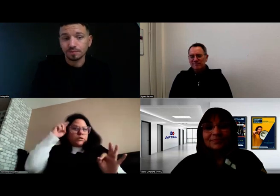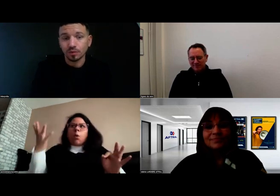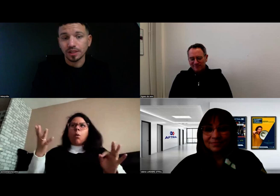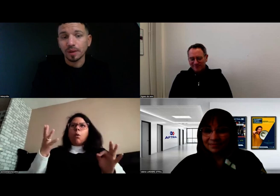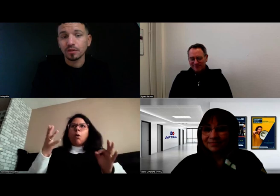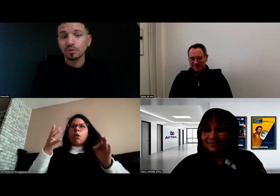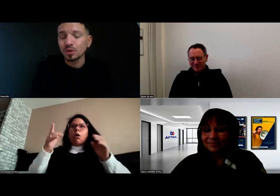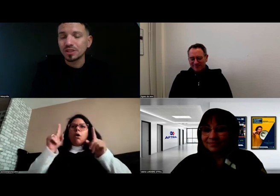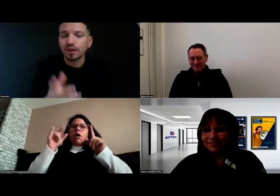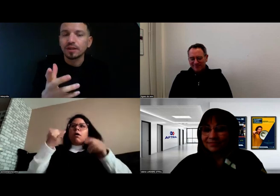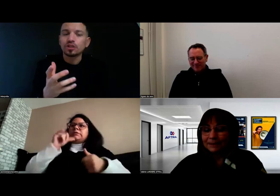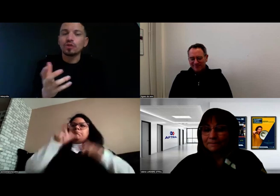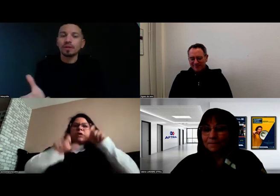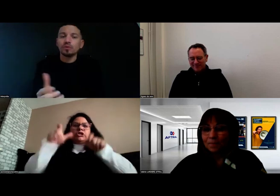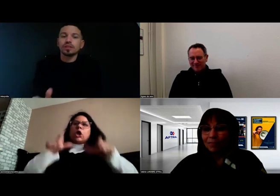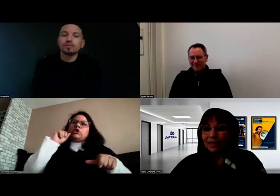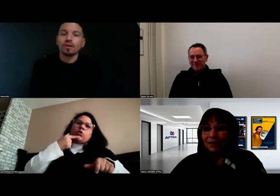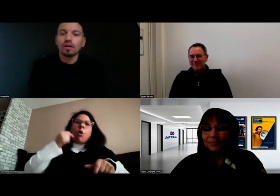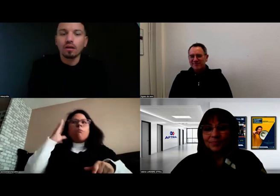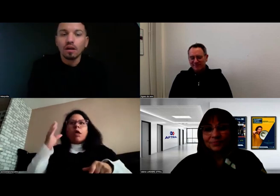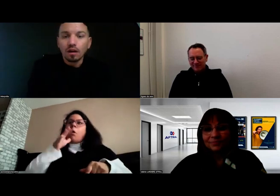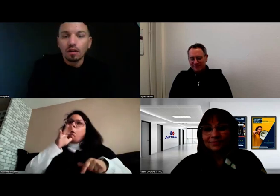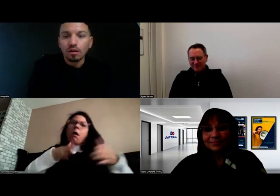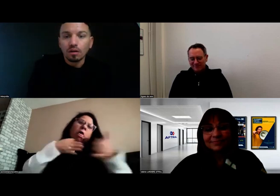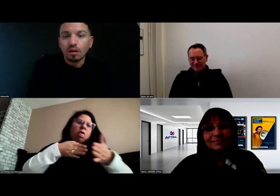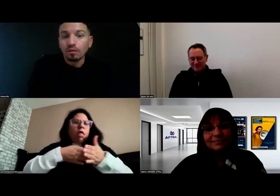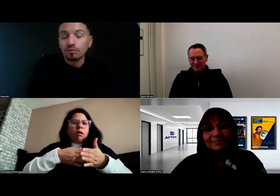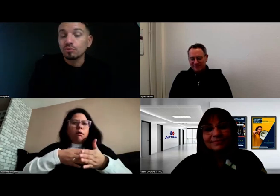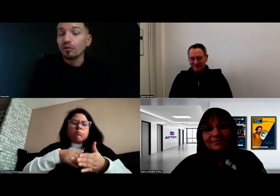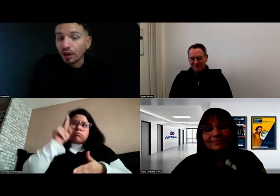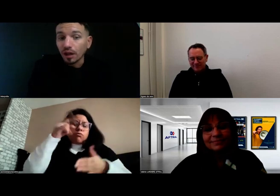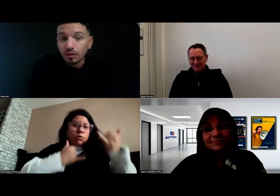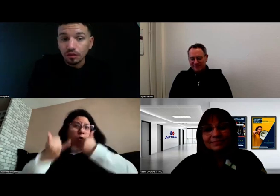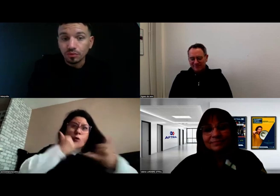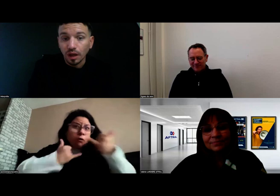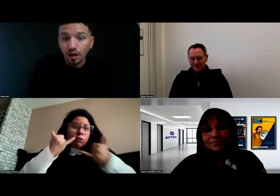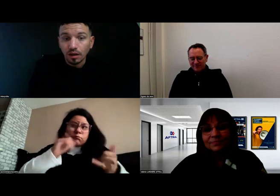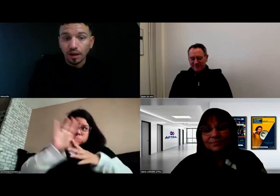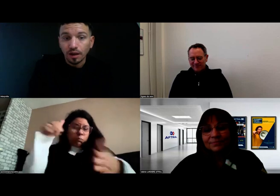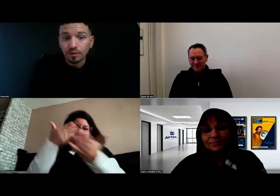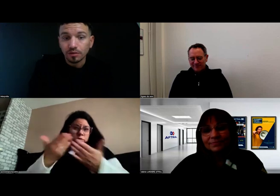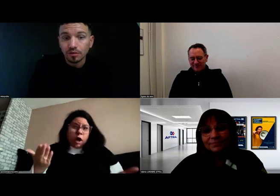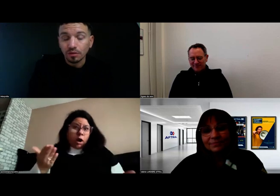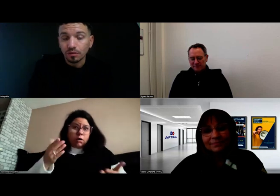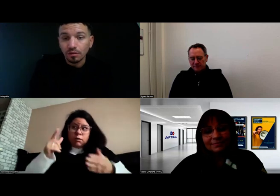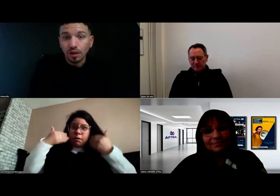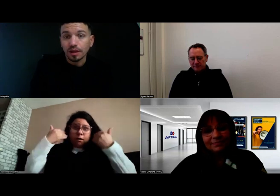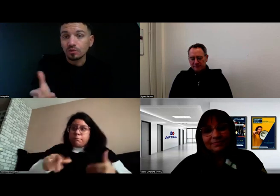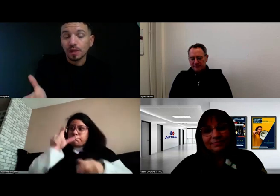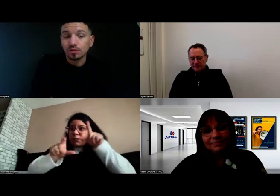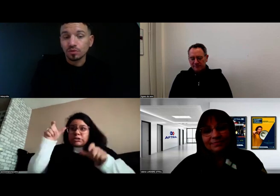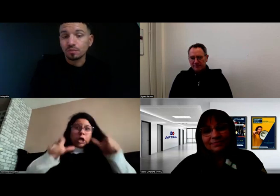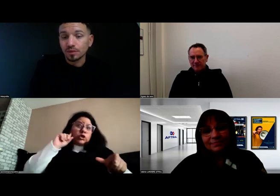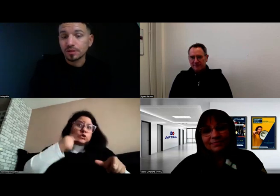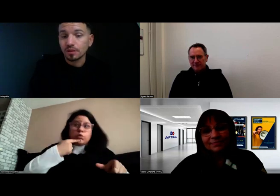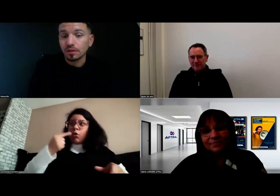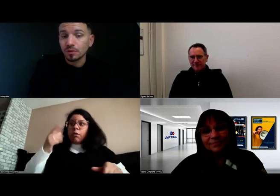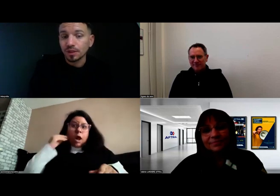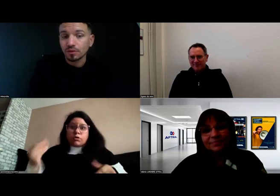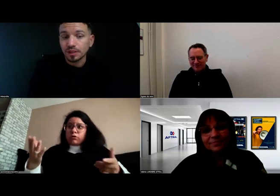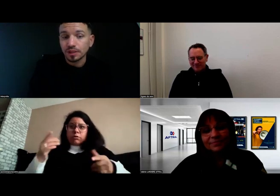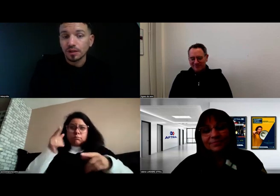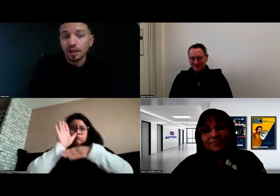Donc je ne vois pas de freins à ce qu'une personne sourde puisse obtenir ce titre.